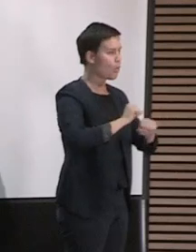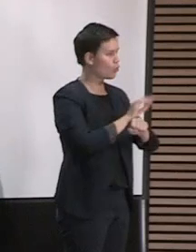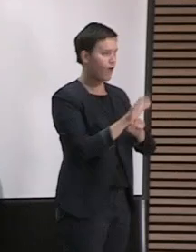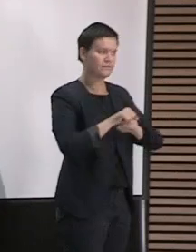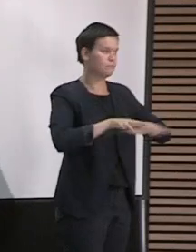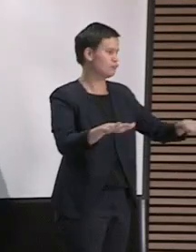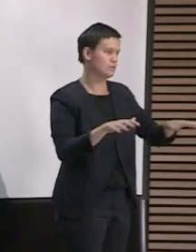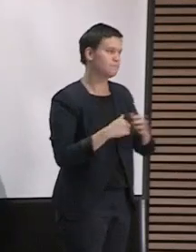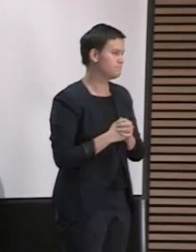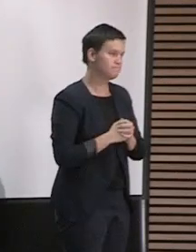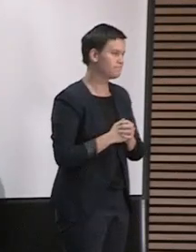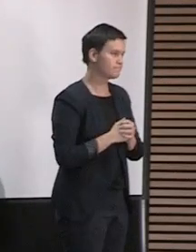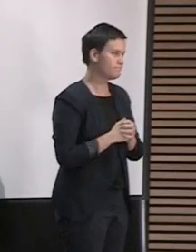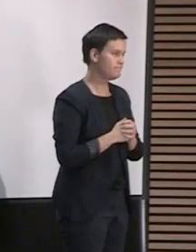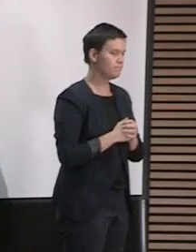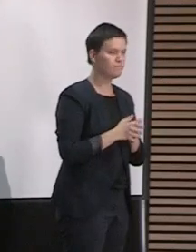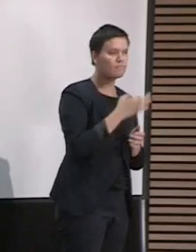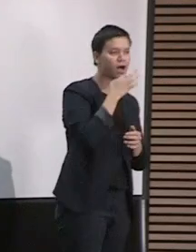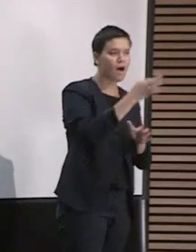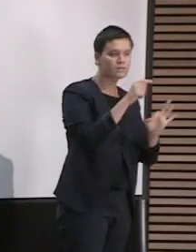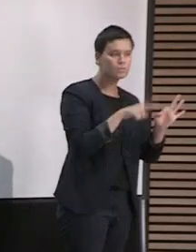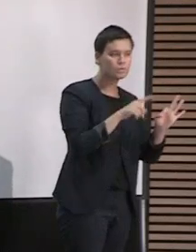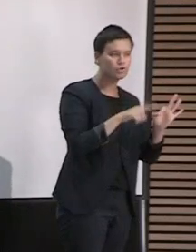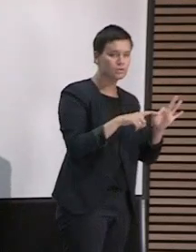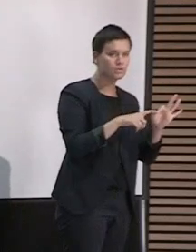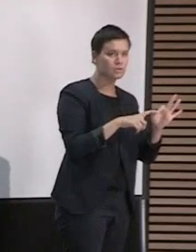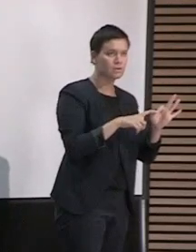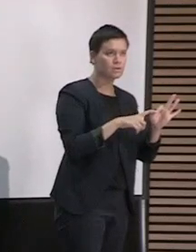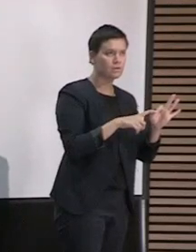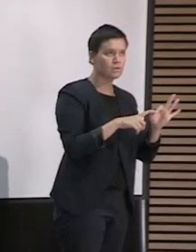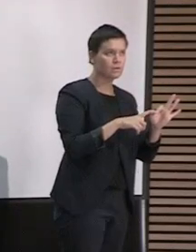Ko te awangawanga tuatahi ko to